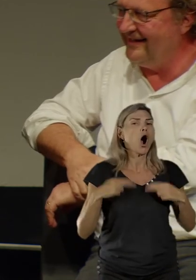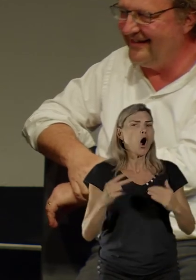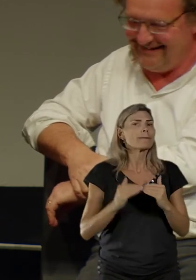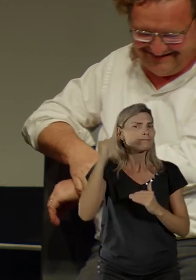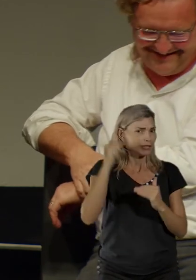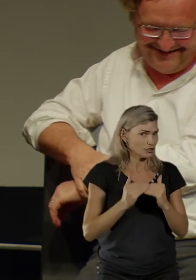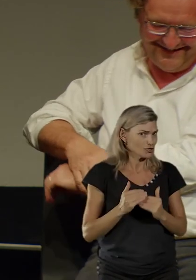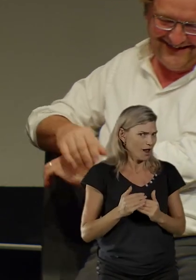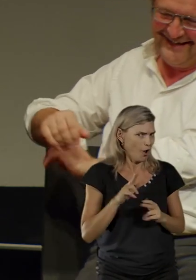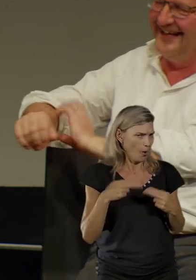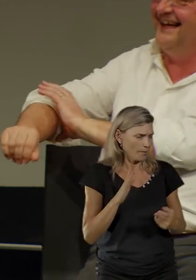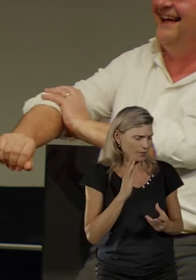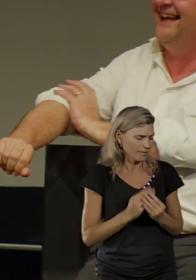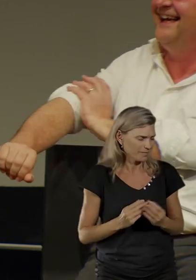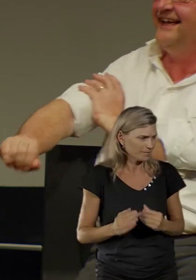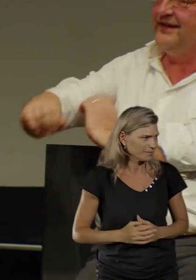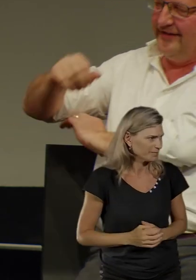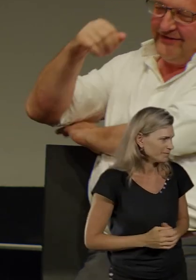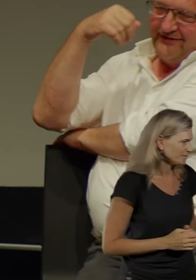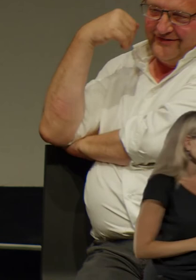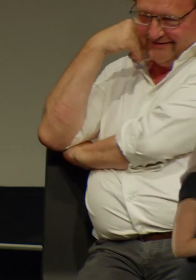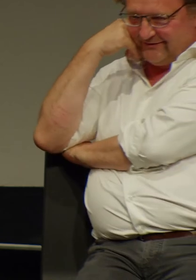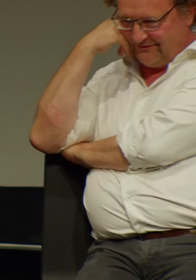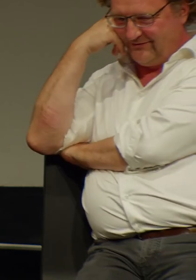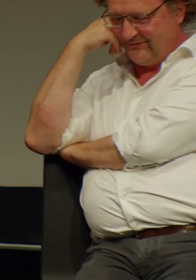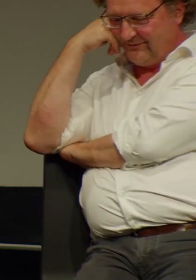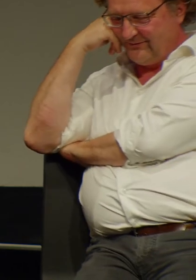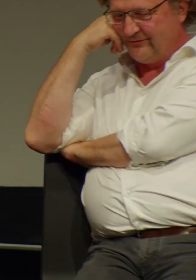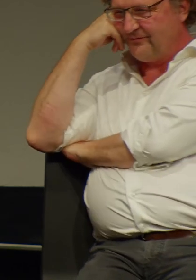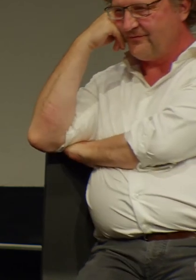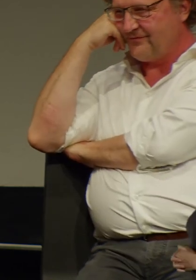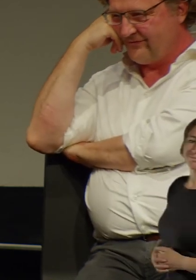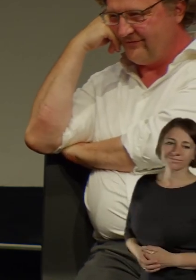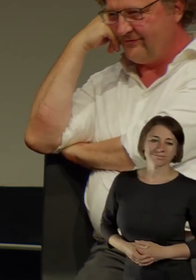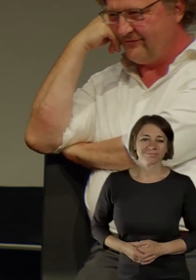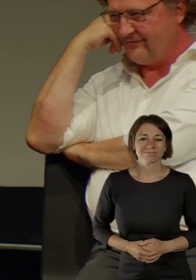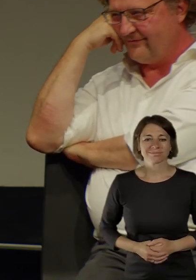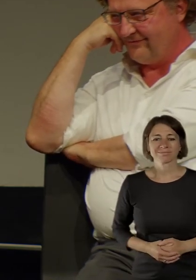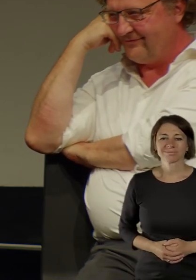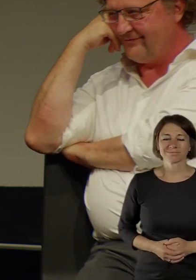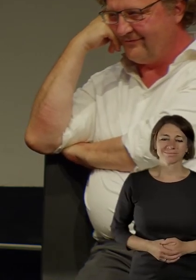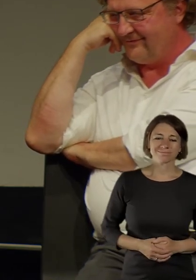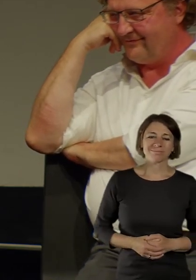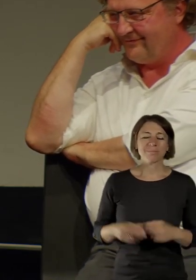z různých otázek. -Děkuju, děkuju! -Ono to souvisí všechno. Já si myslím, že to možná utíkáme. A teď já mluví, pardon, hrozně nudně a technicky.